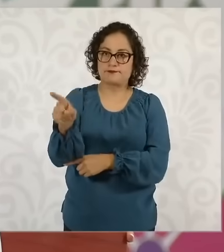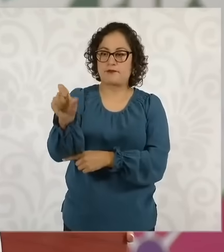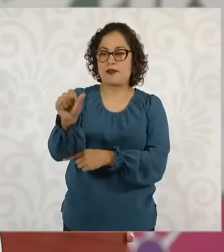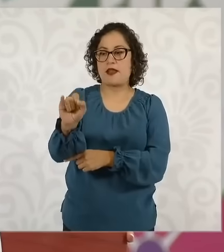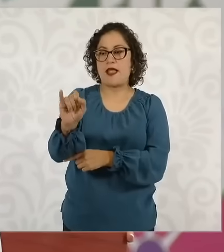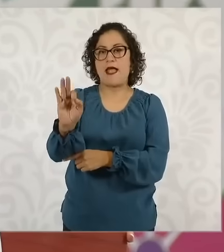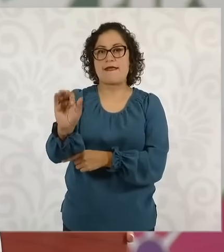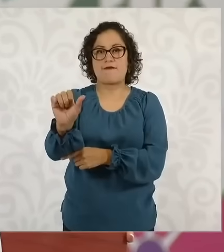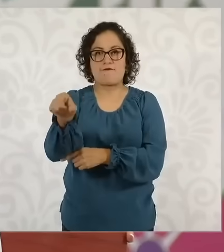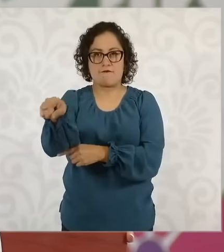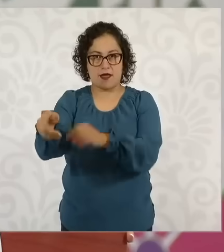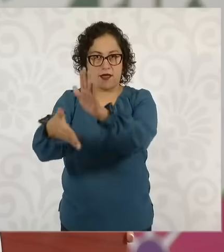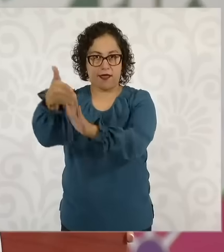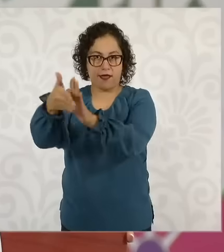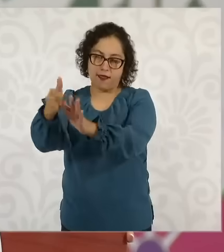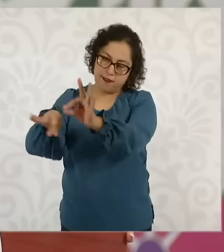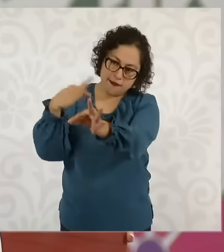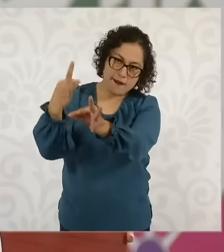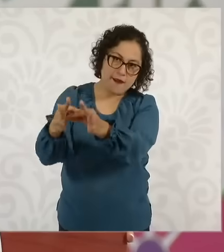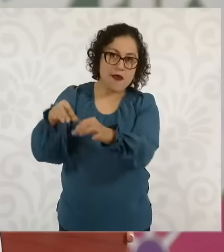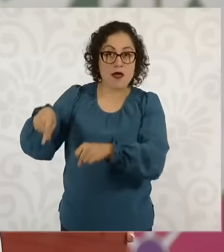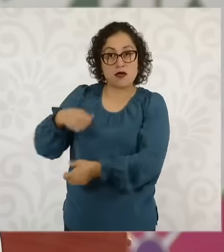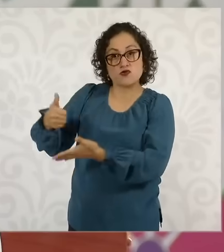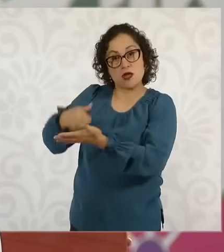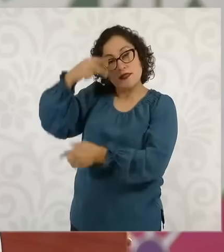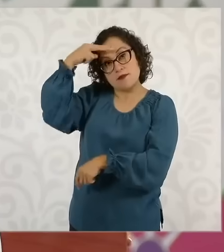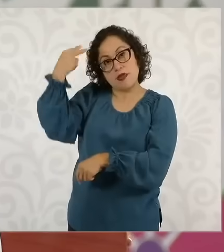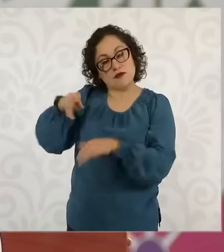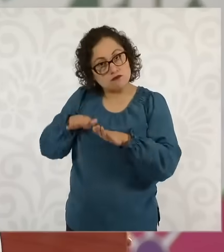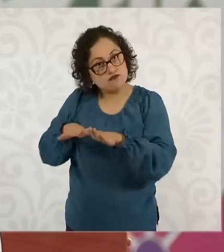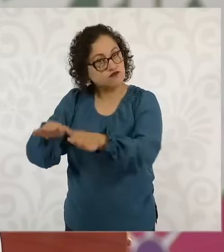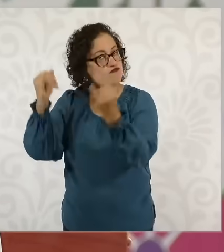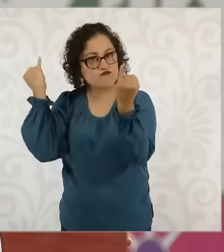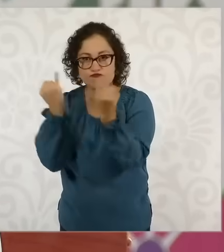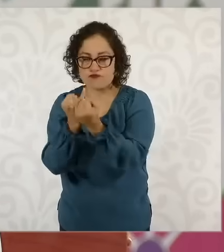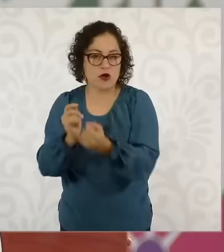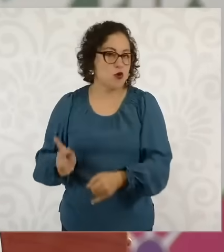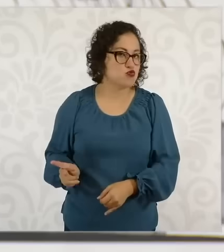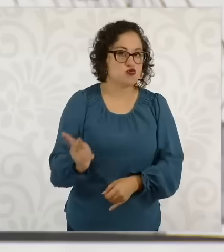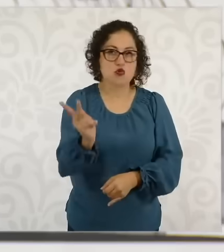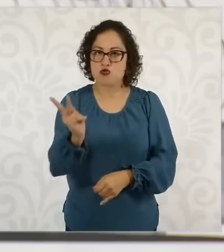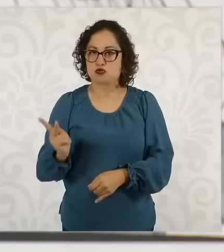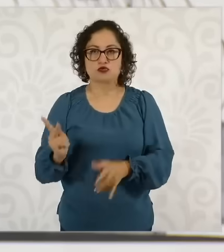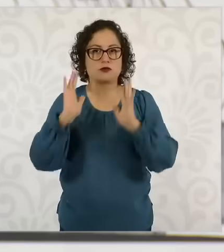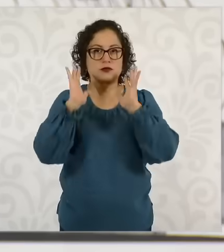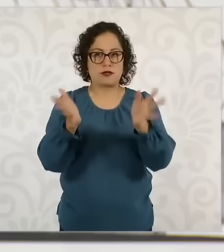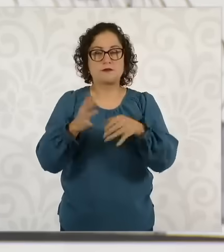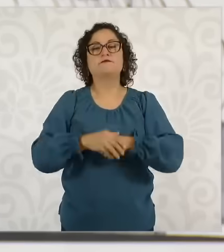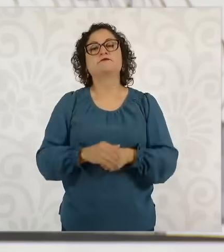ya el aeropuerto internacional de la Ciudad de México, e se hace una valoración de qué tiene